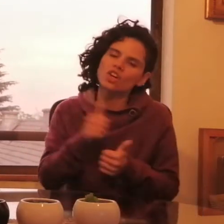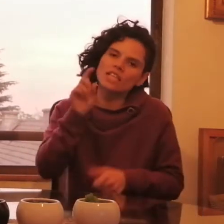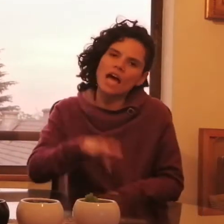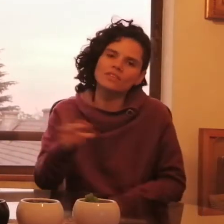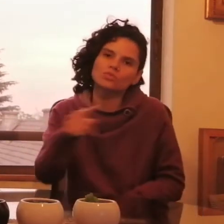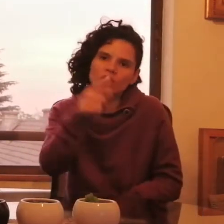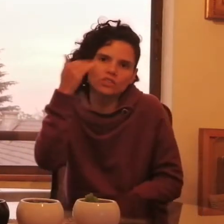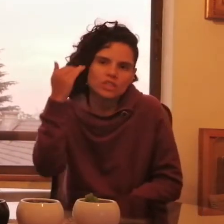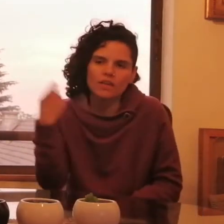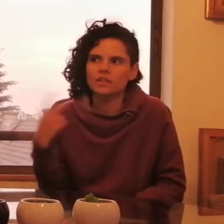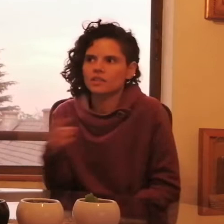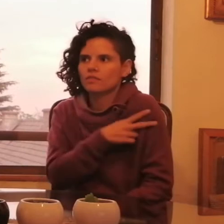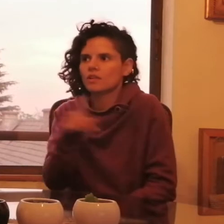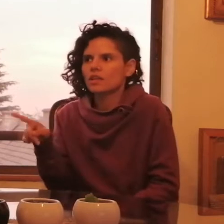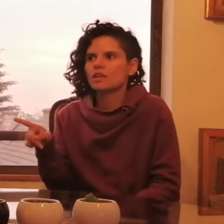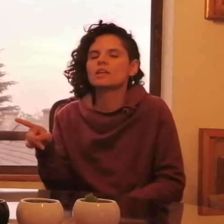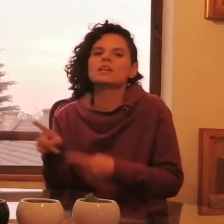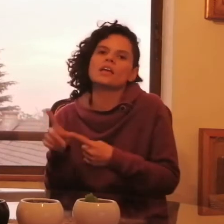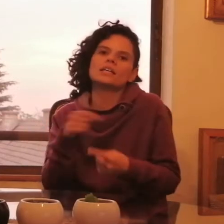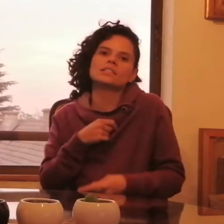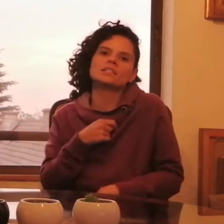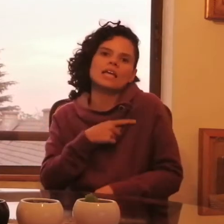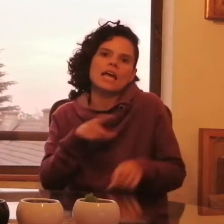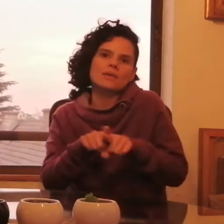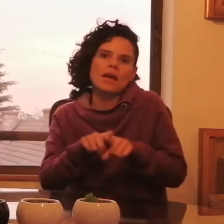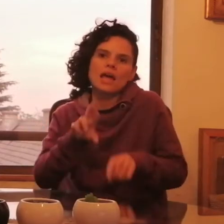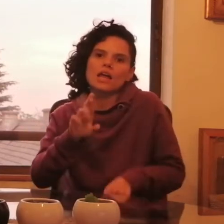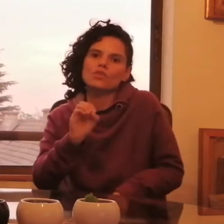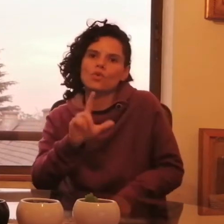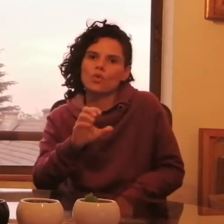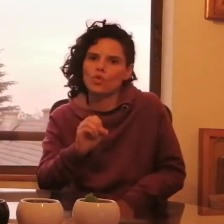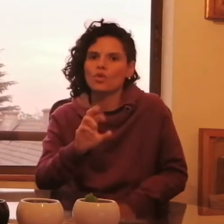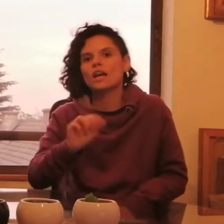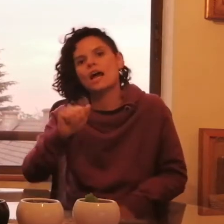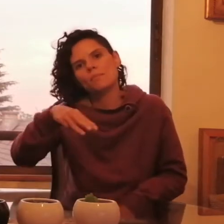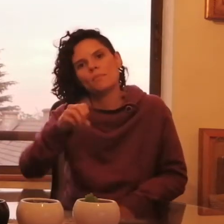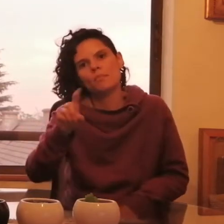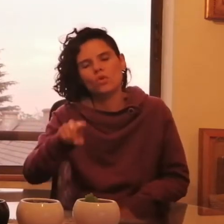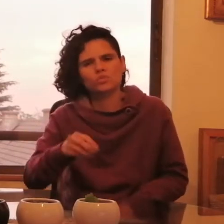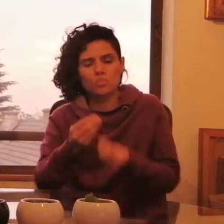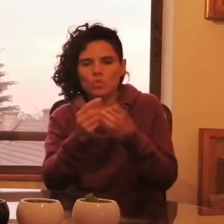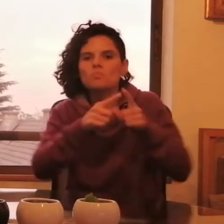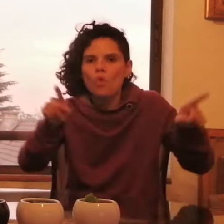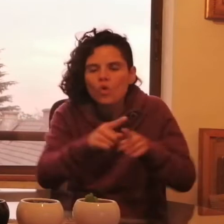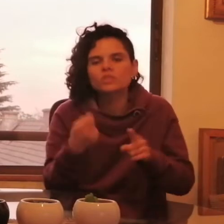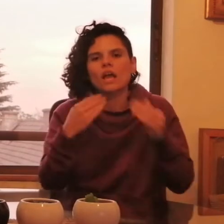que la Bernie es la hermana del Rolo Ramos, siempre había musica en la casa siempre había musica en la casa de muchos tipos de muchas influencias por